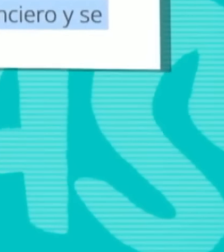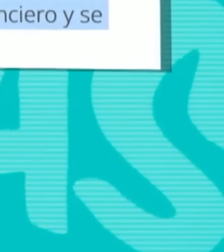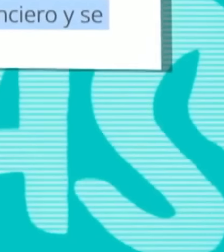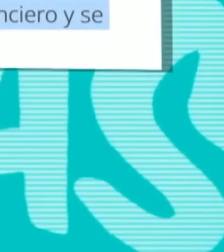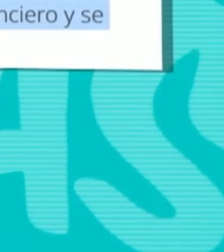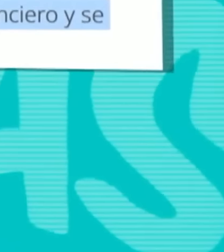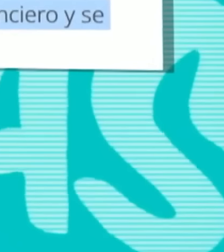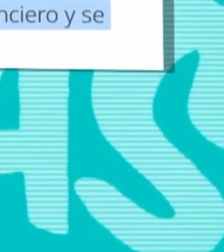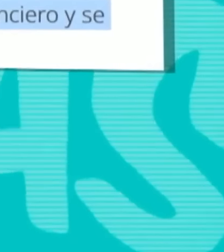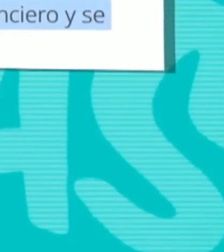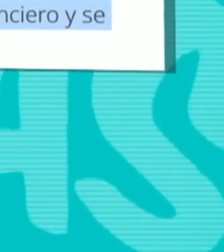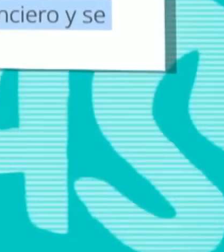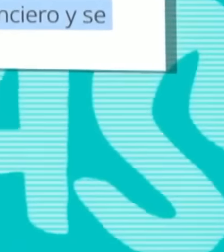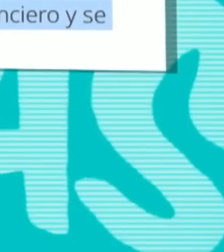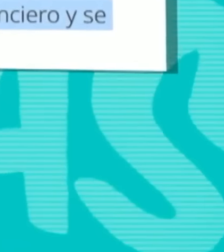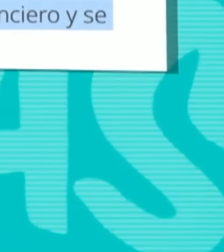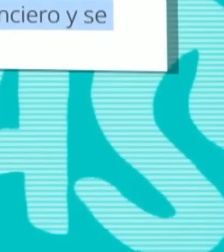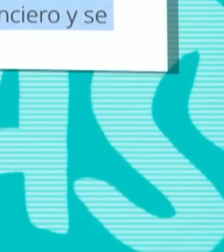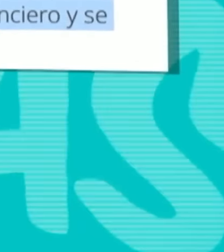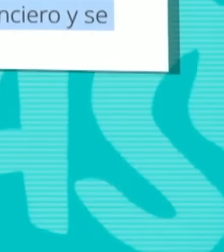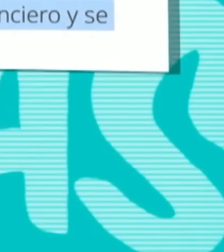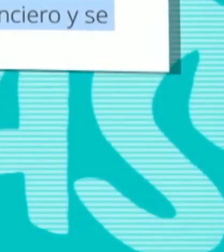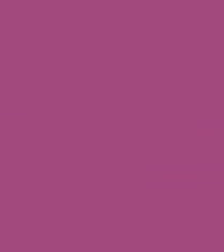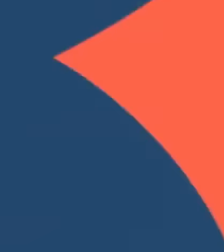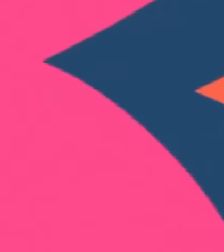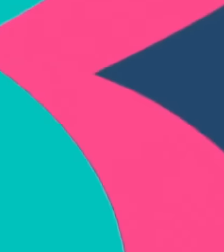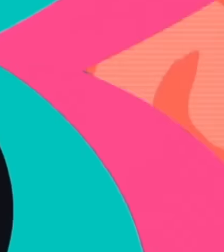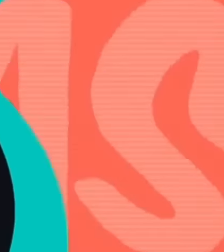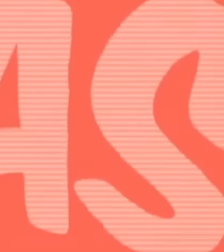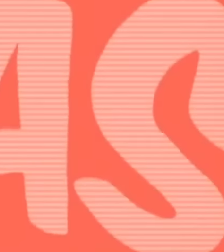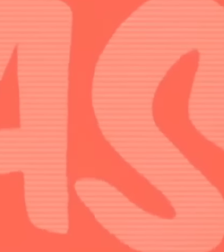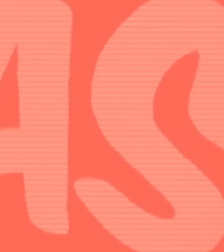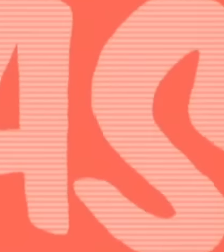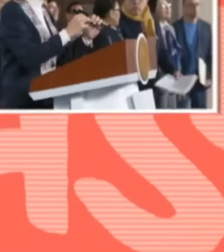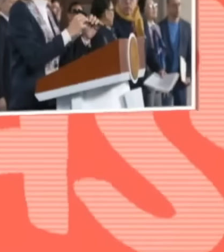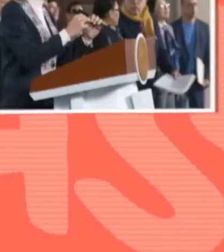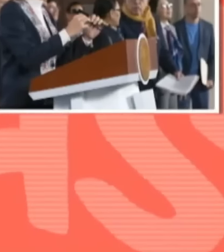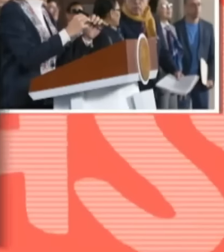bancarias de candidatos para una fiscalización en tiempo real. Tres. La reforma busca eliminar a los